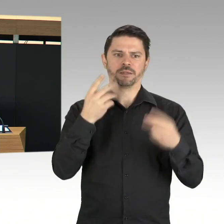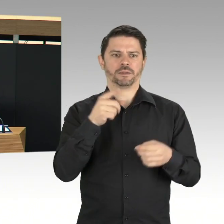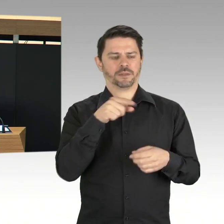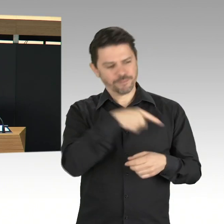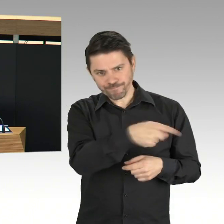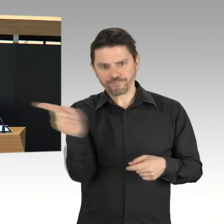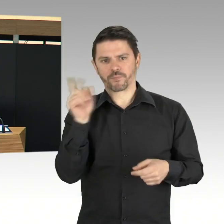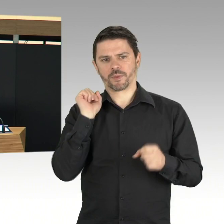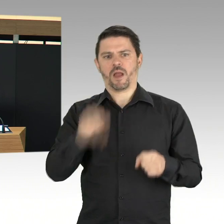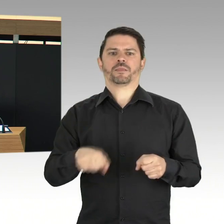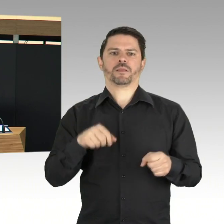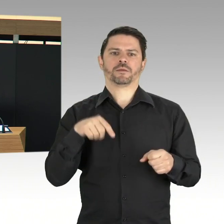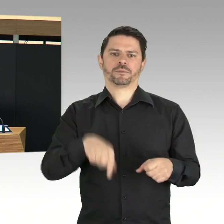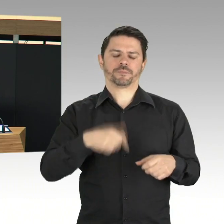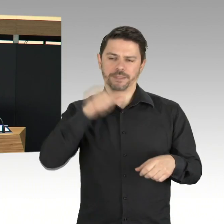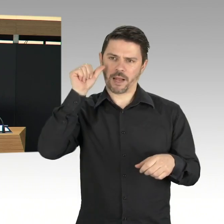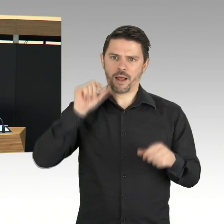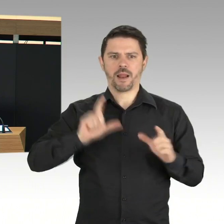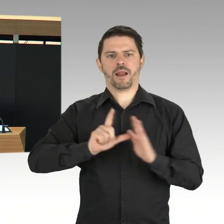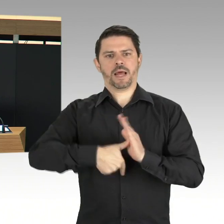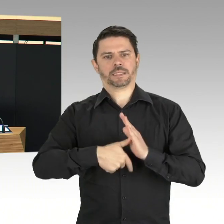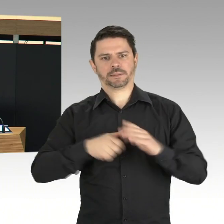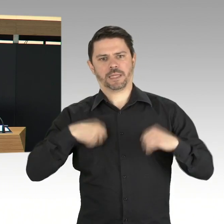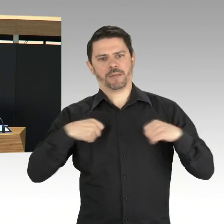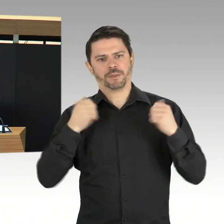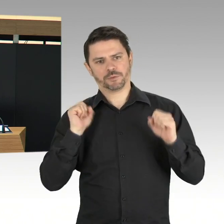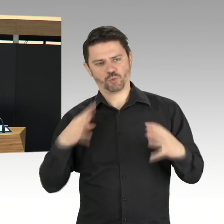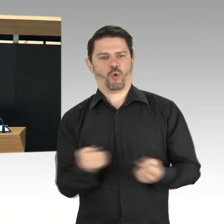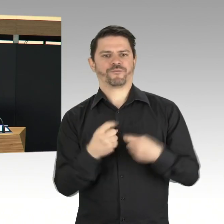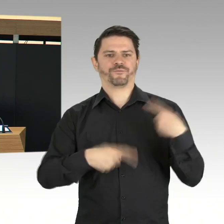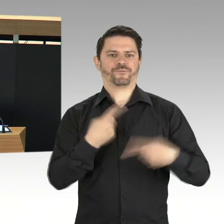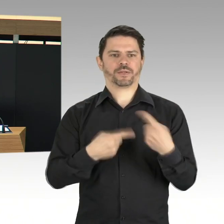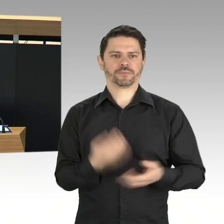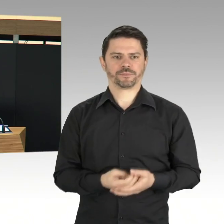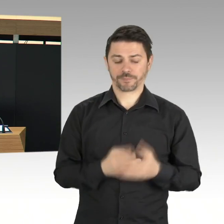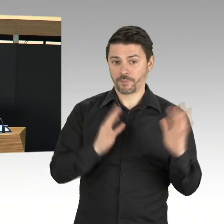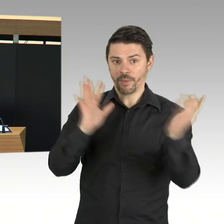das wir mit dem Mietendeckel betreten. Und ich erinnere noch einmal daran, den Ländern ist 2006